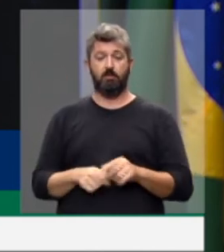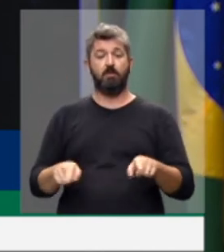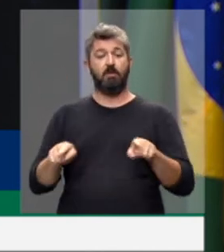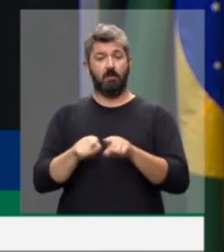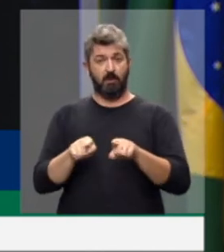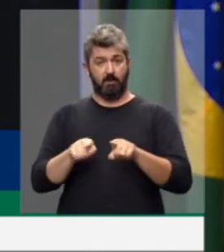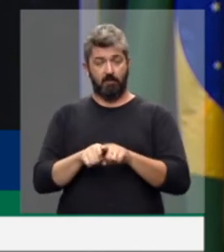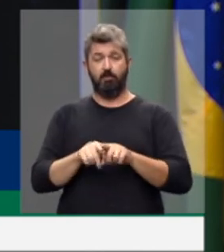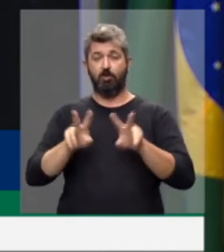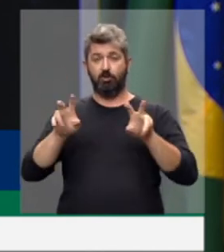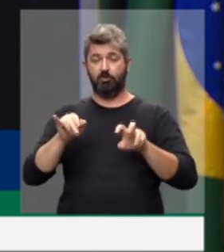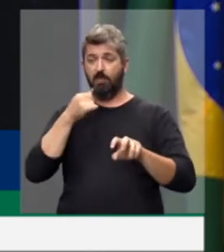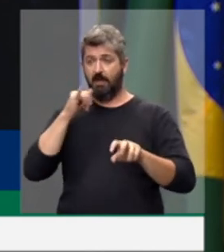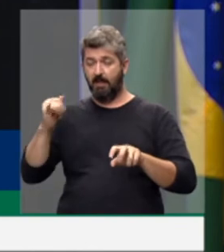SUBSÍDIO , EU COMO JÁ